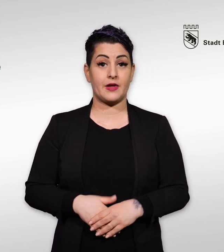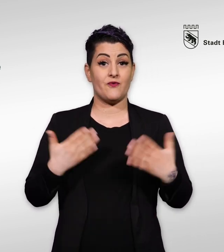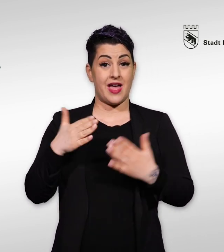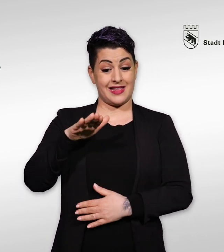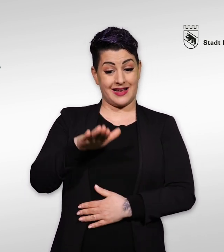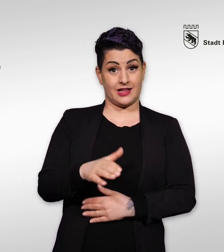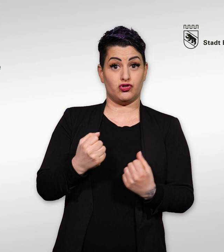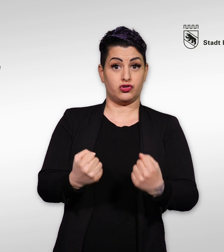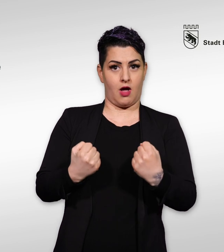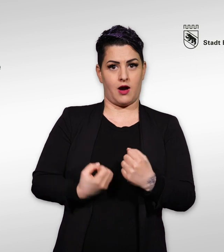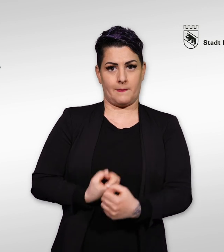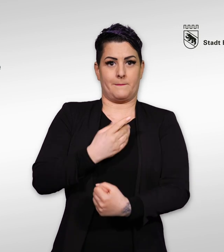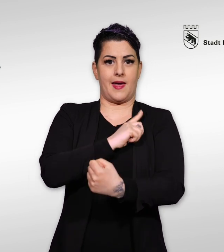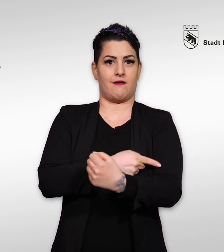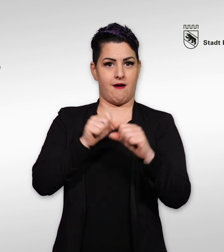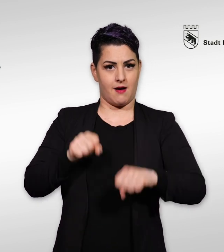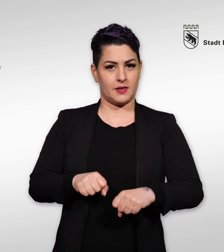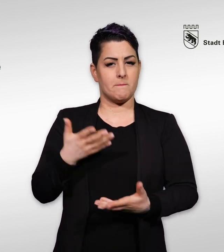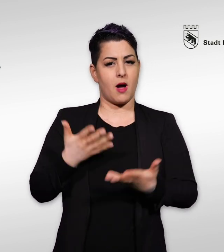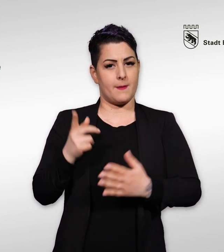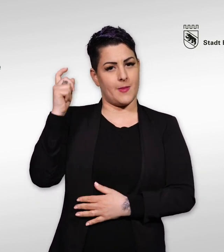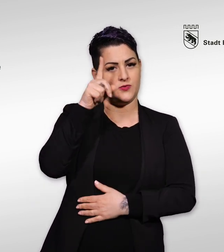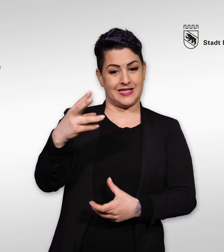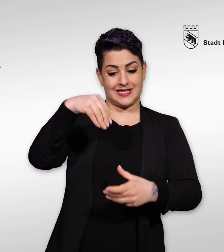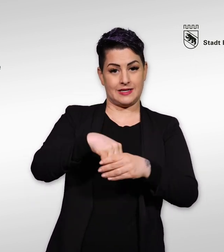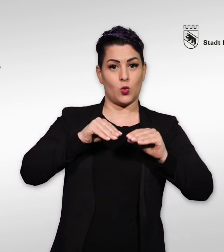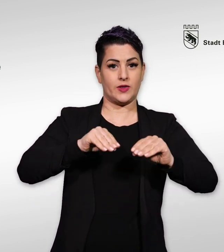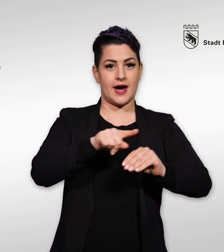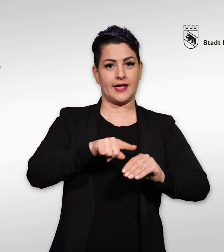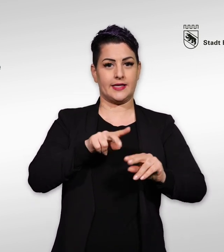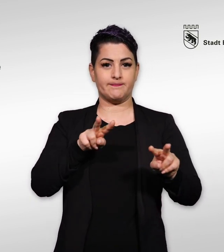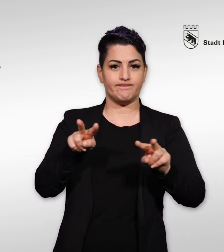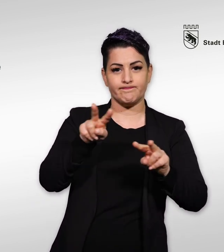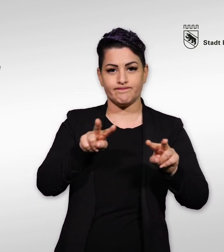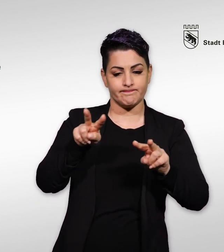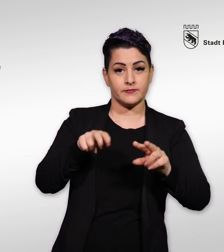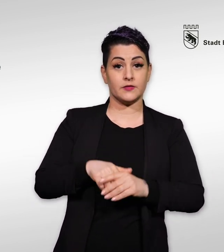Einem besonders begabten Kind fällt der Unterricht manchmal schwer.